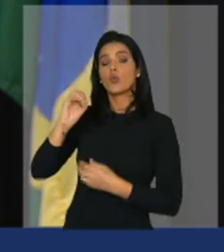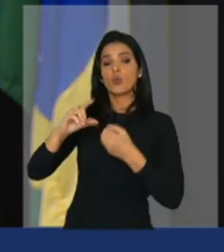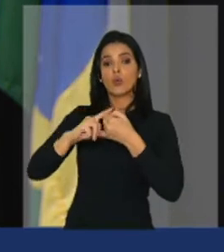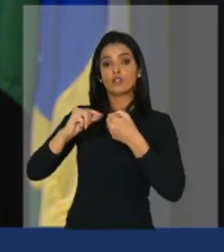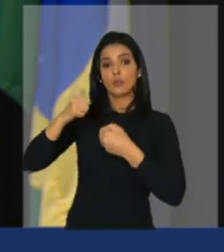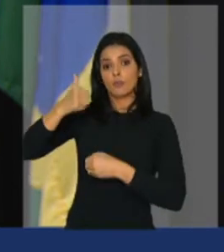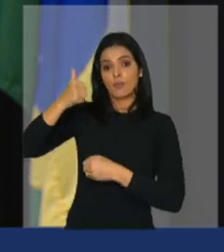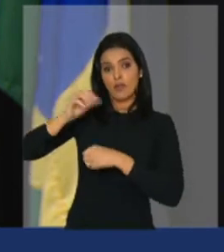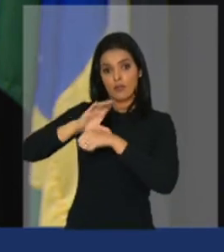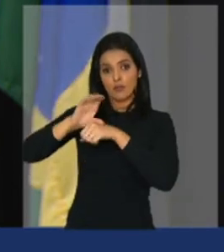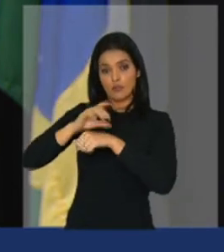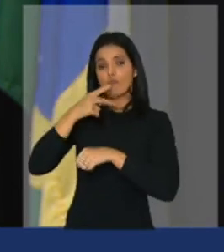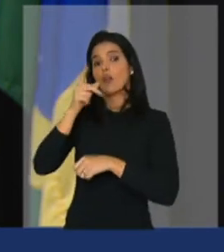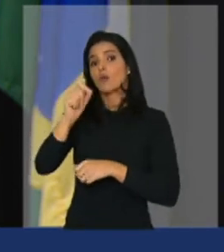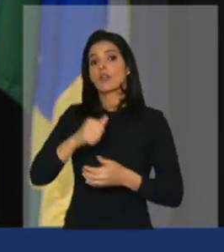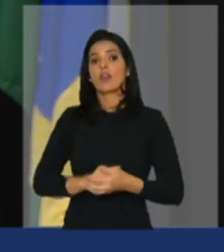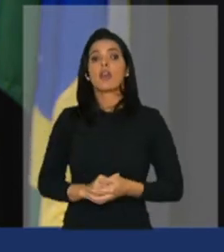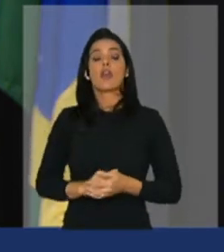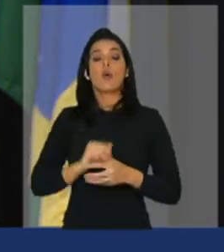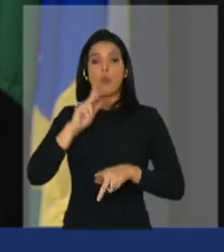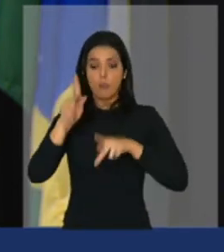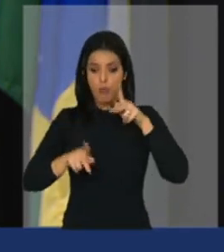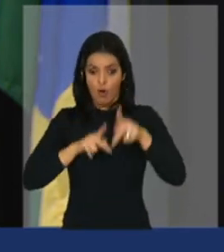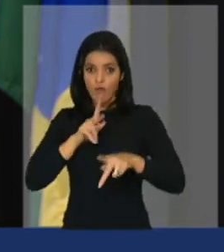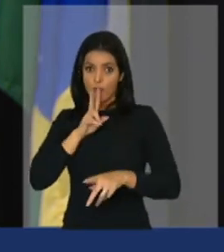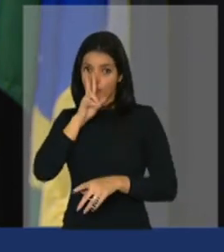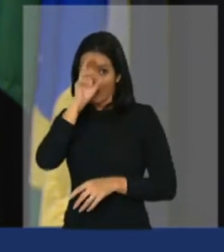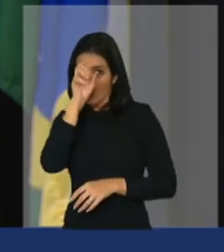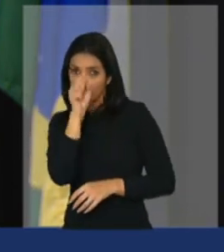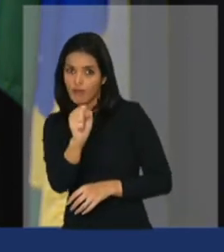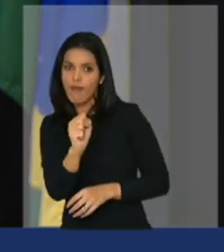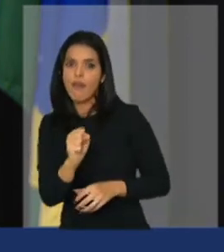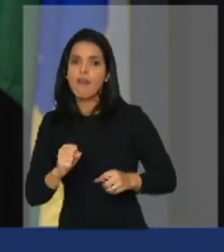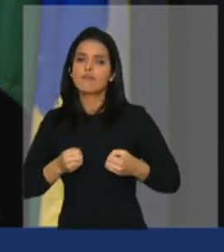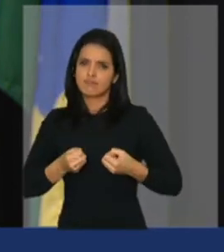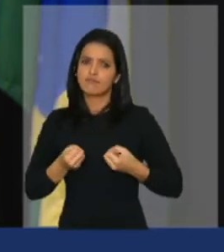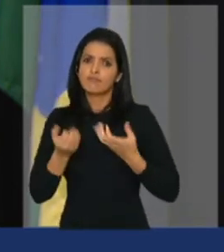CONSTITUIÇÃO, NÃO É ELEITO... UMA REPRESENTATIVIDADE FEITA DA POPULAÇÃO PARA EXERCER SUA